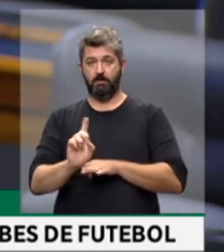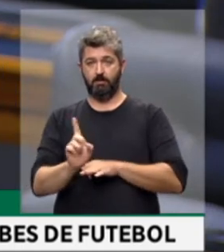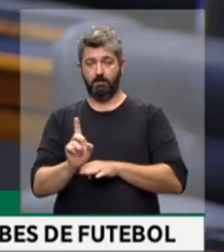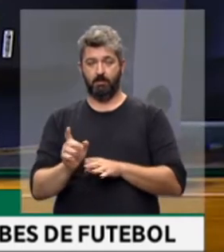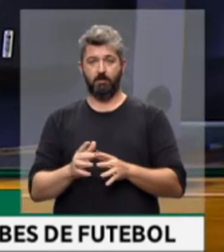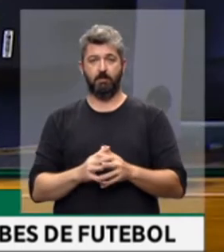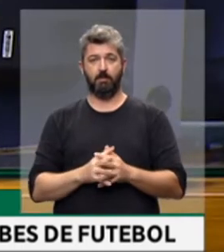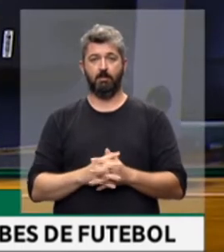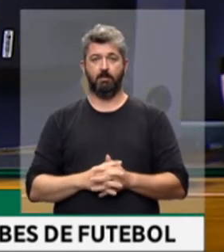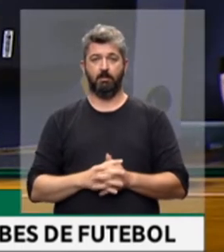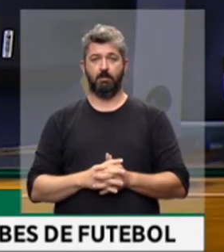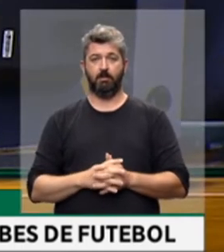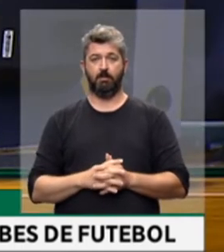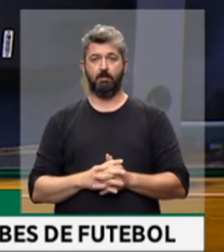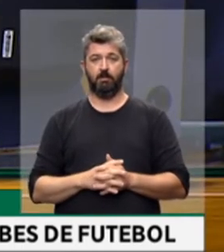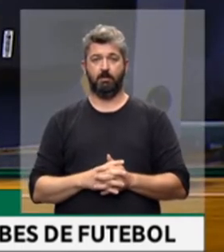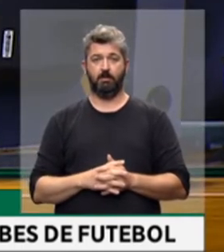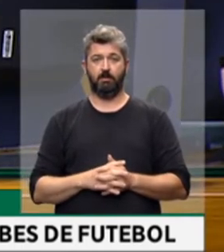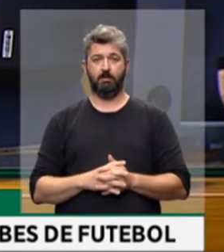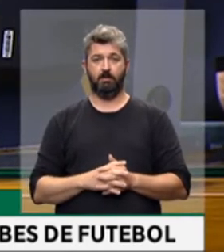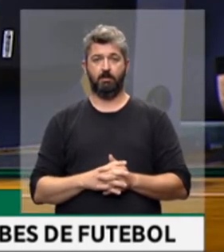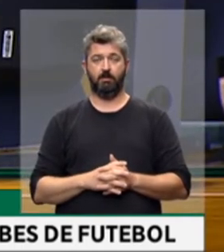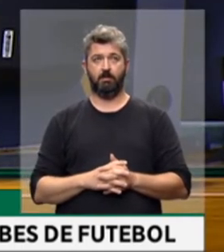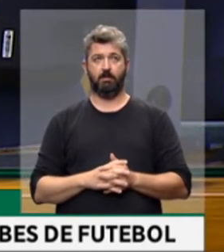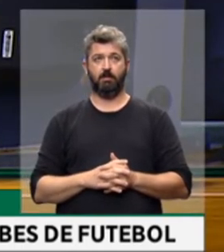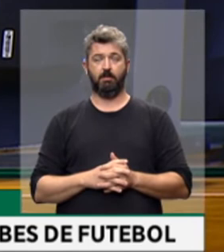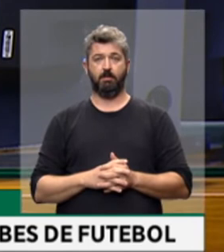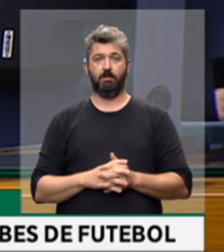SIM. -- [PRESIDENTE]: OBRIGADO DEPUTADA. COMO VOTA A